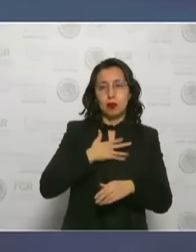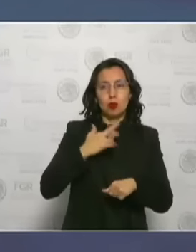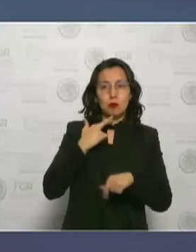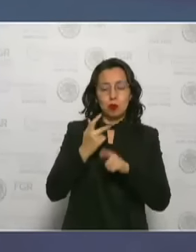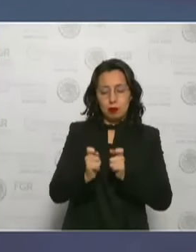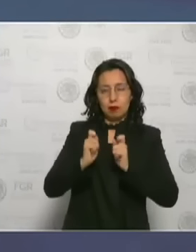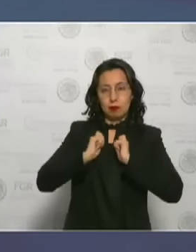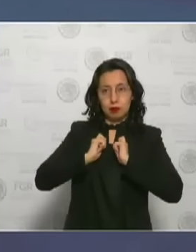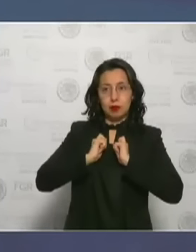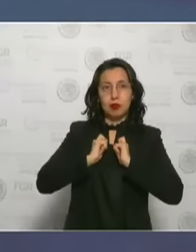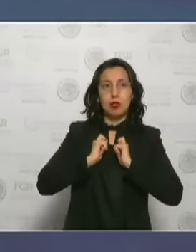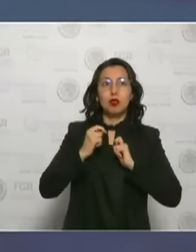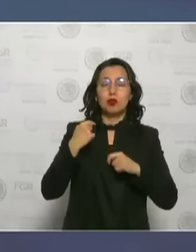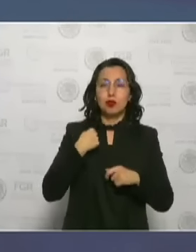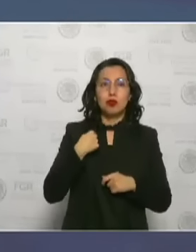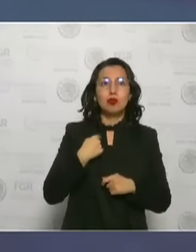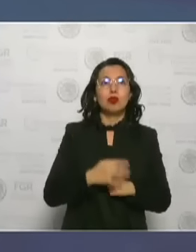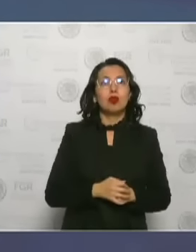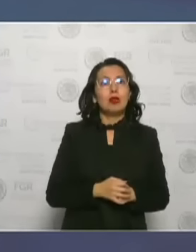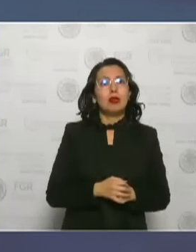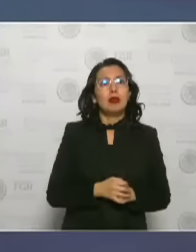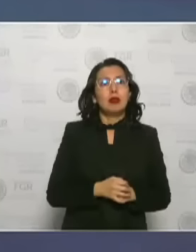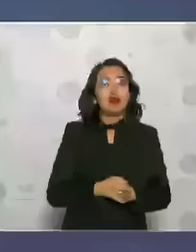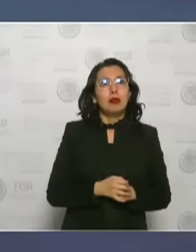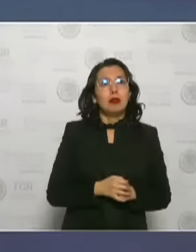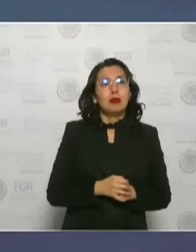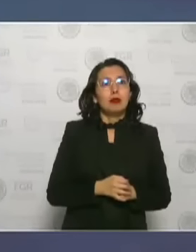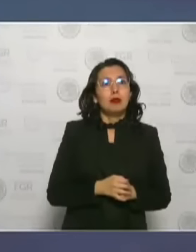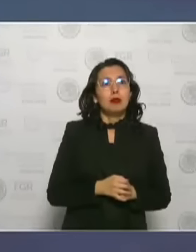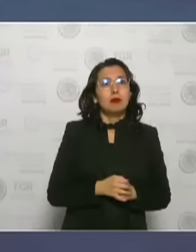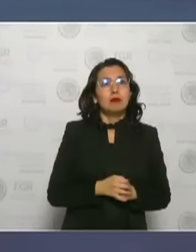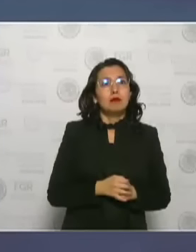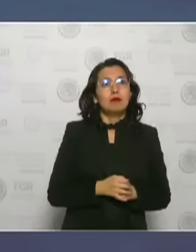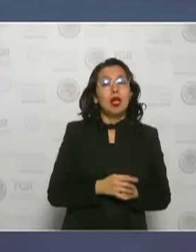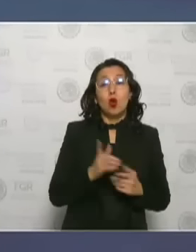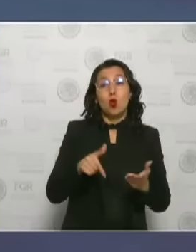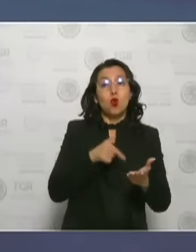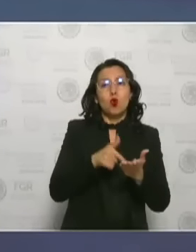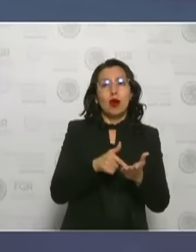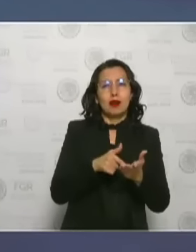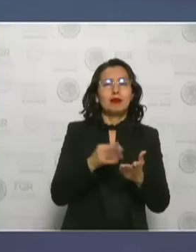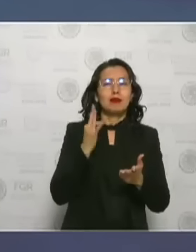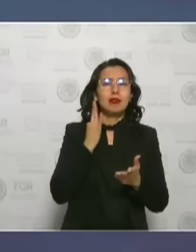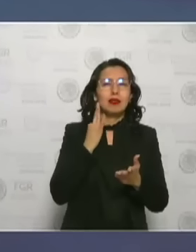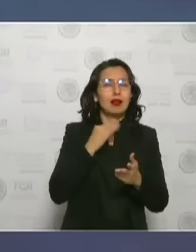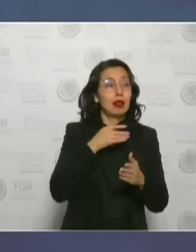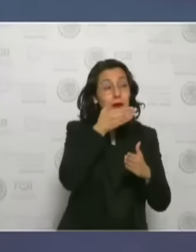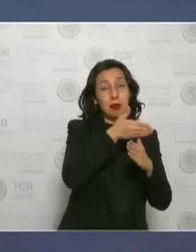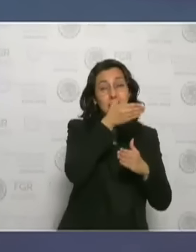he podido recorrer una cantidad considerable de sedes y subcedes, lo que antes eran las